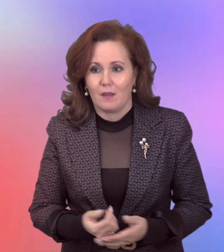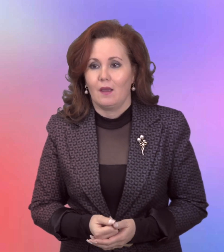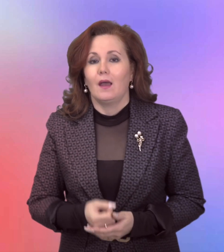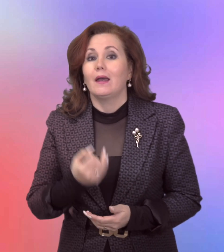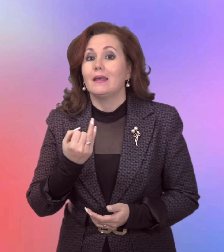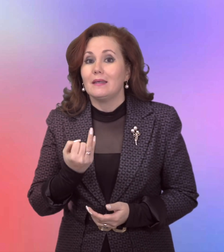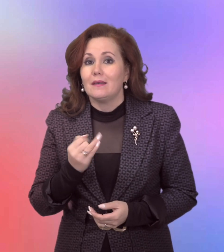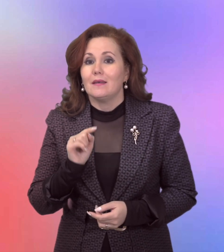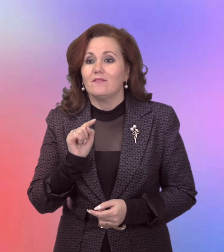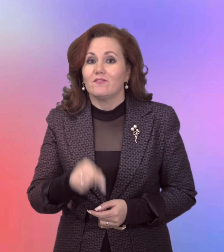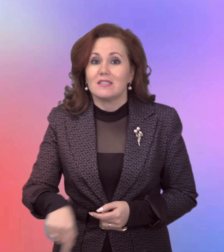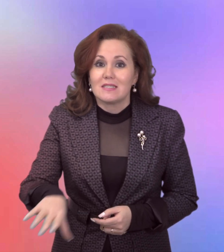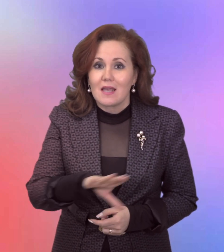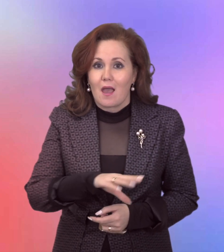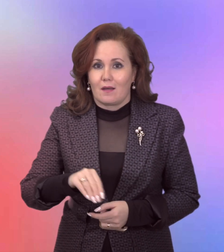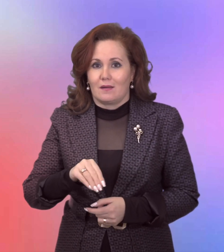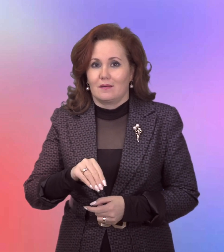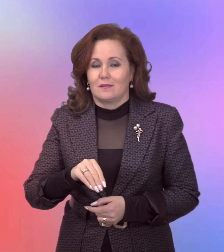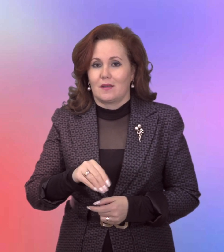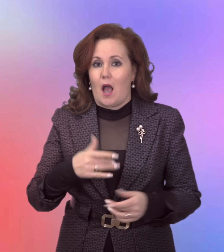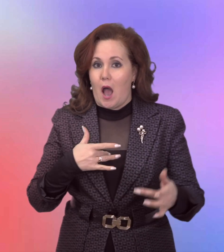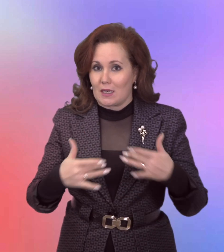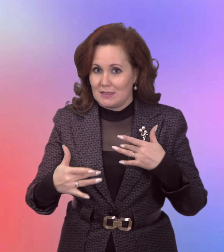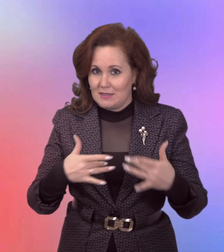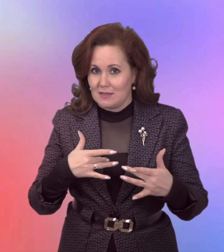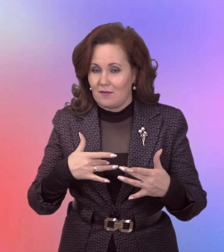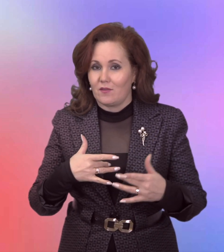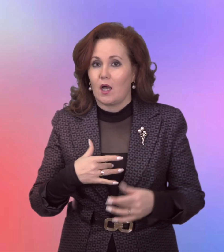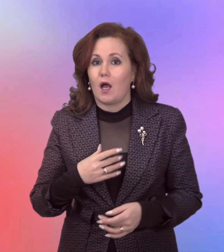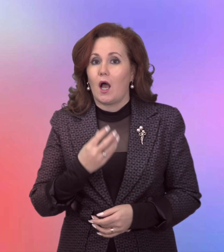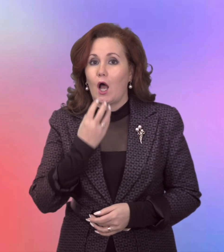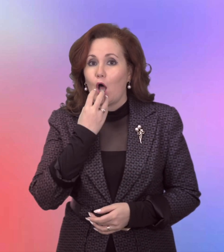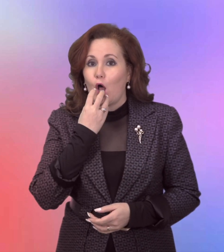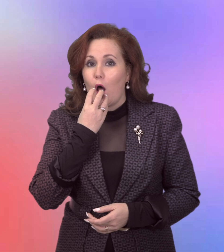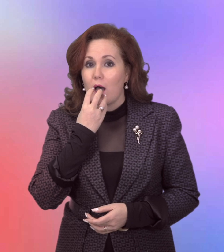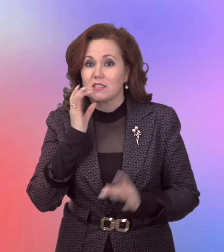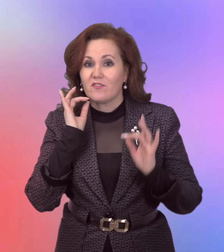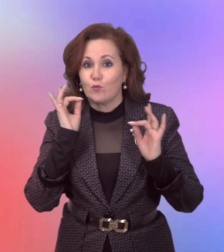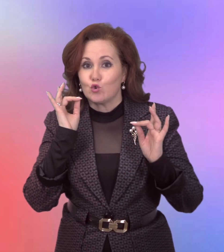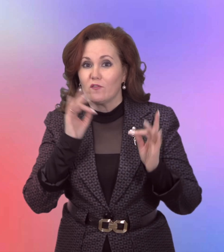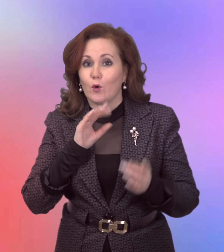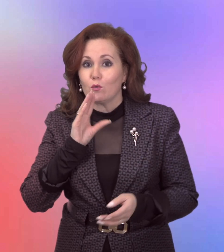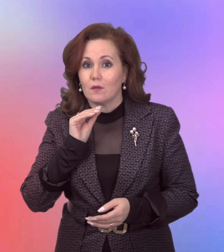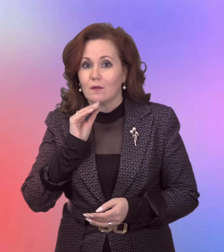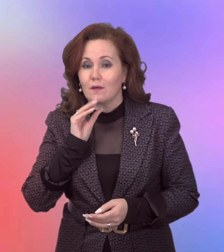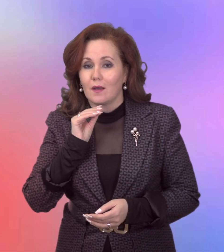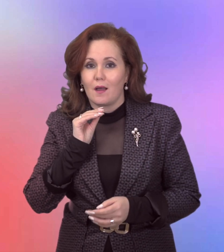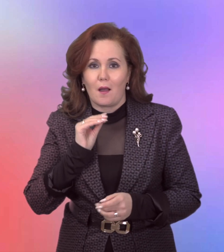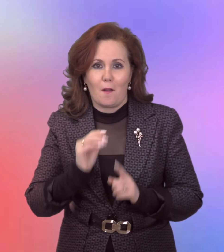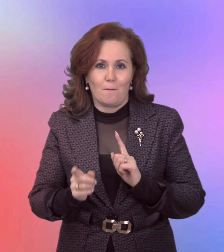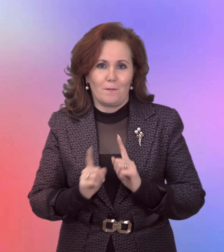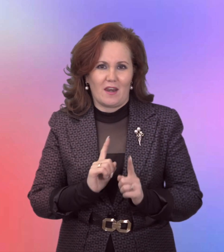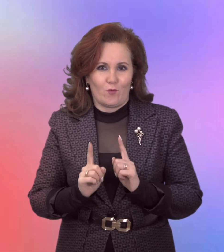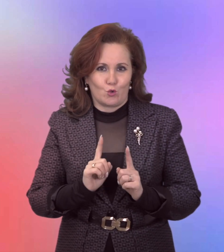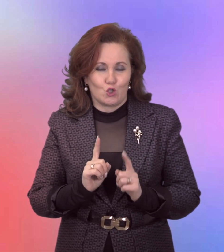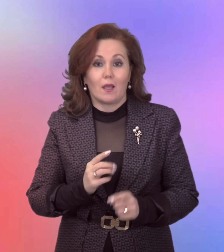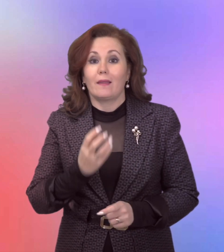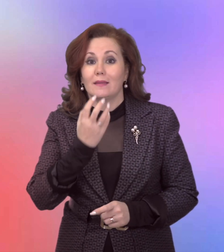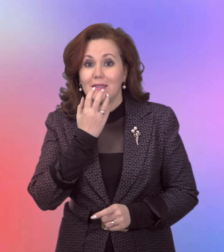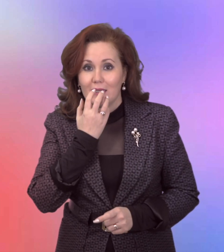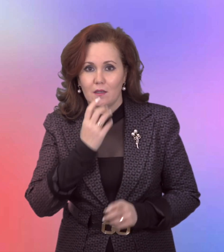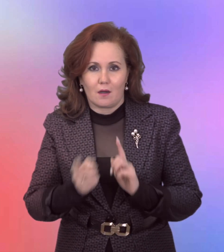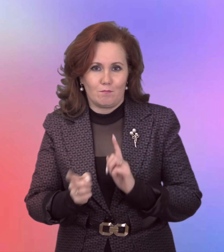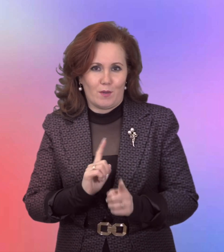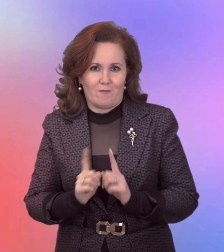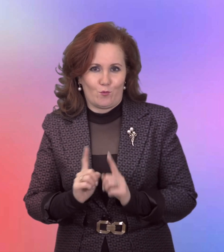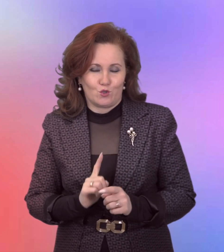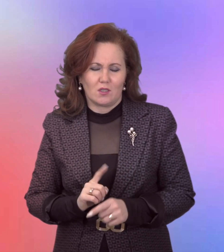Сами актёры говорят на жестовом языке, и всех их озвучивают дикторы-переводчики,